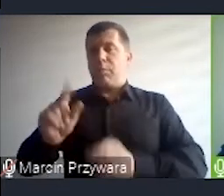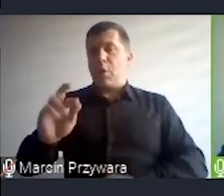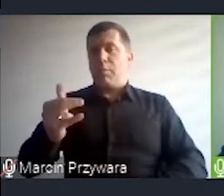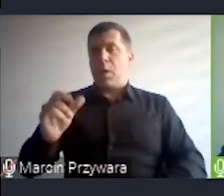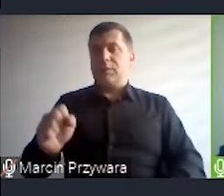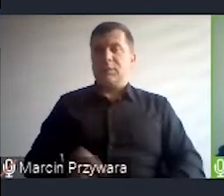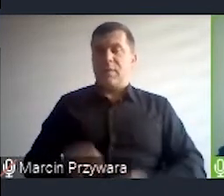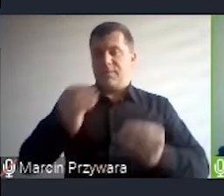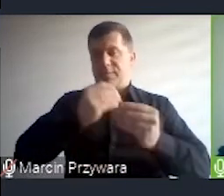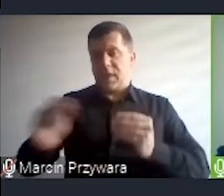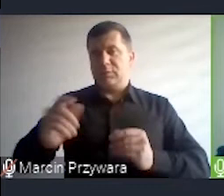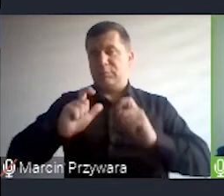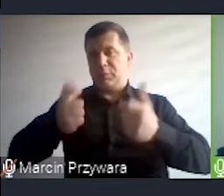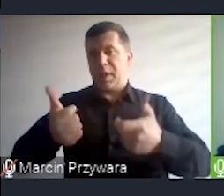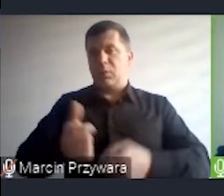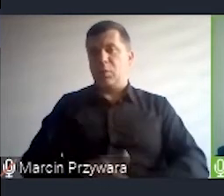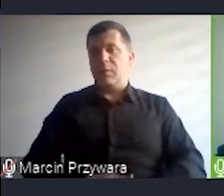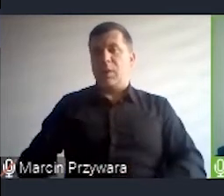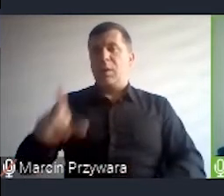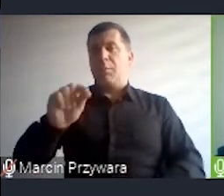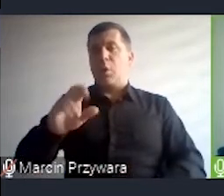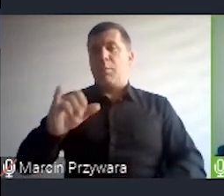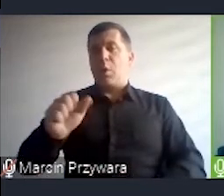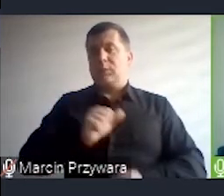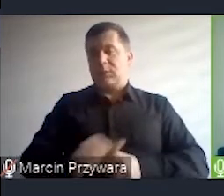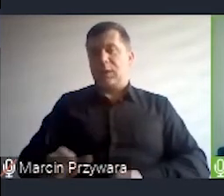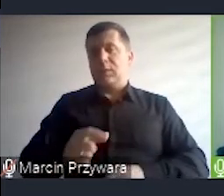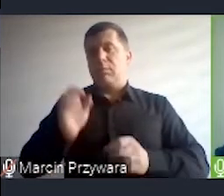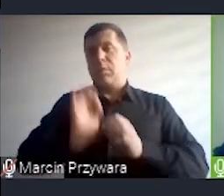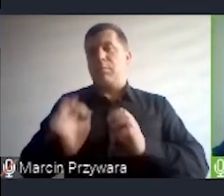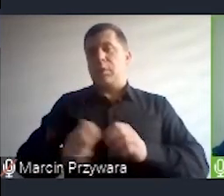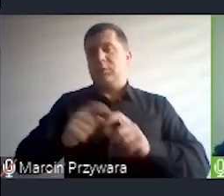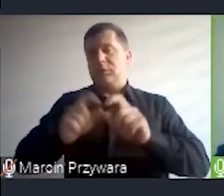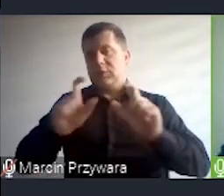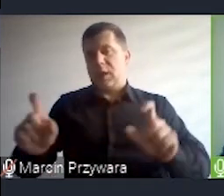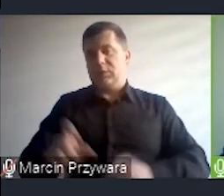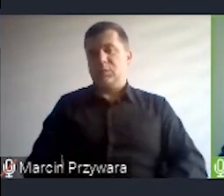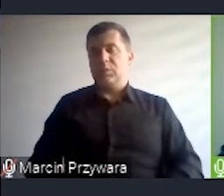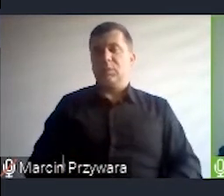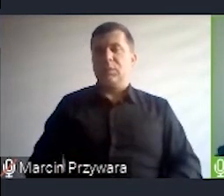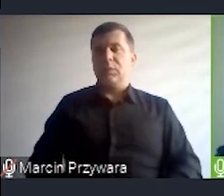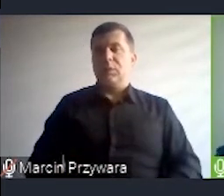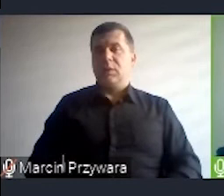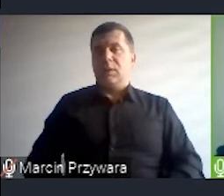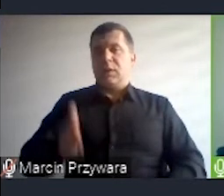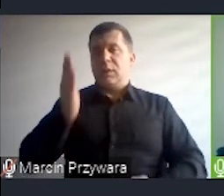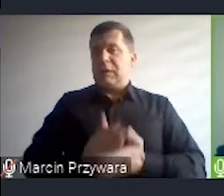W większości wypadków proporcja jest proporcją czasu, tylko w nielicznych przypadkach